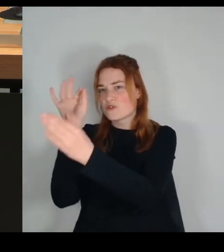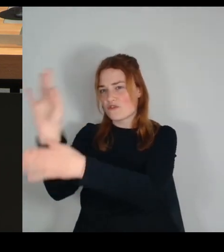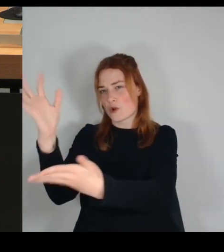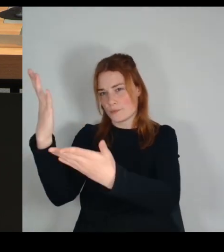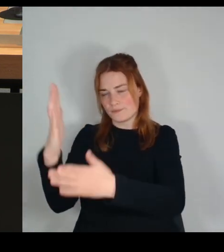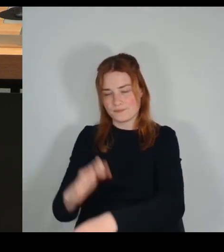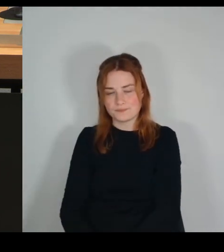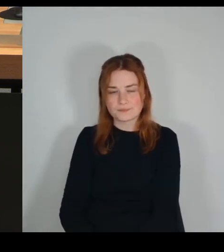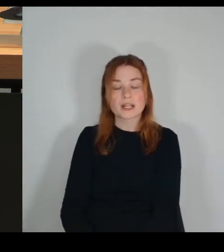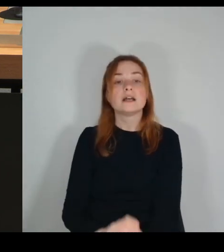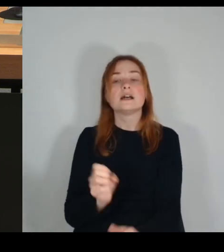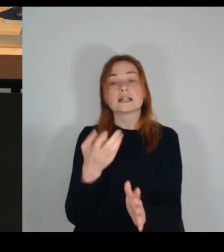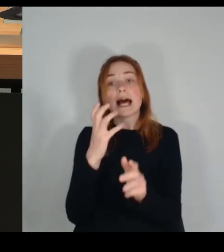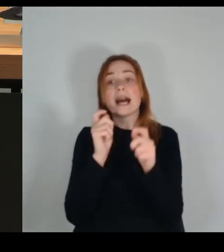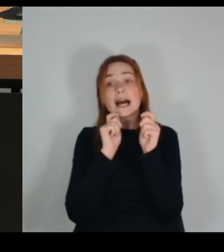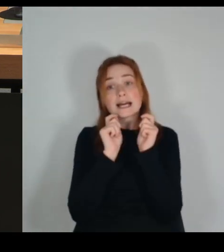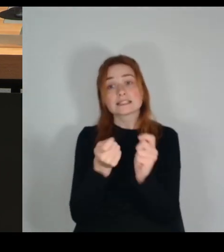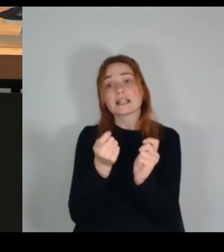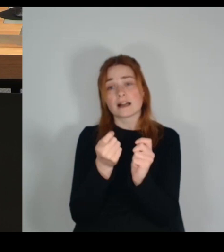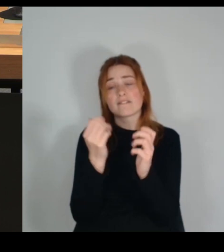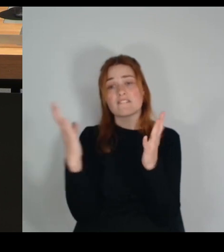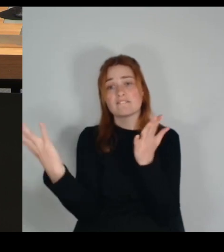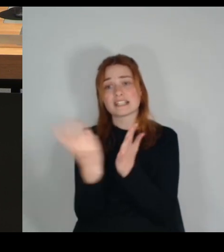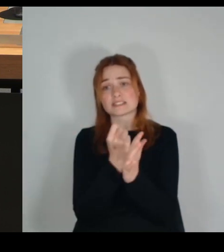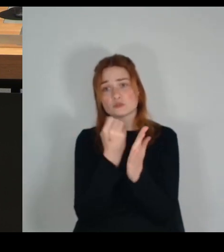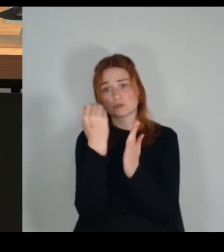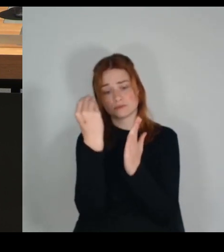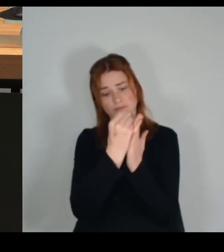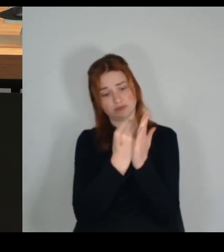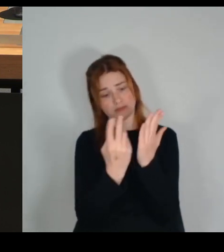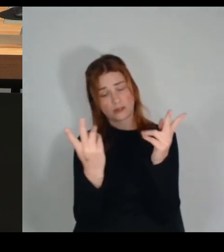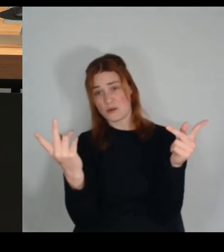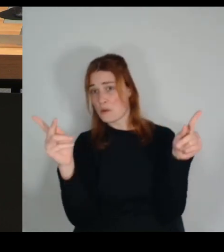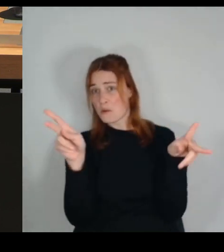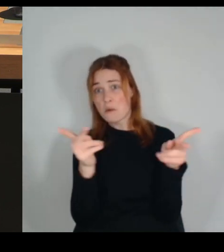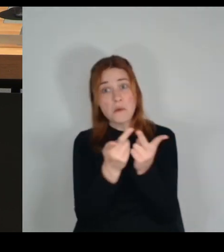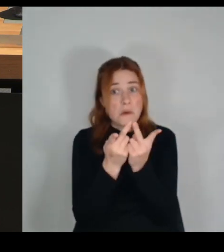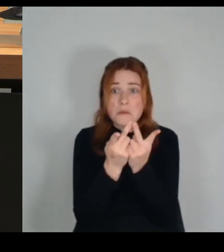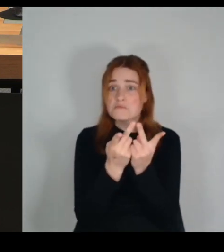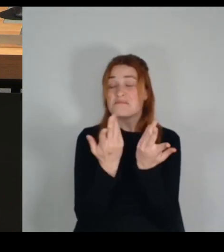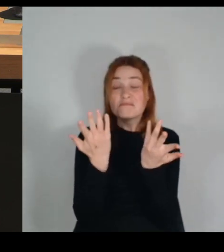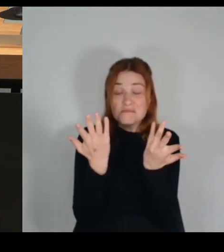aber BundesverfassungsgerichtsRechtsprech- ung zu ignorieren, das nennt die AfD in diesem